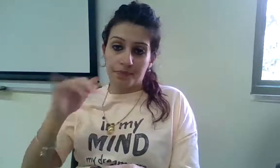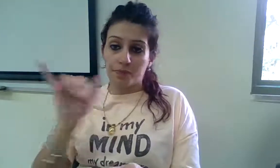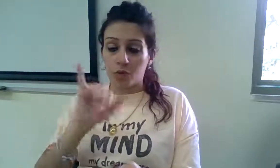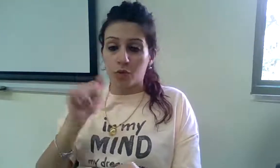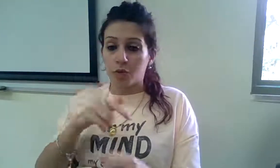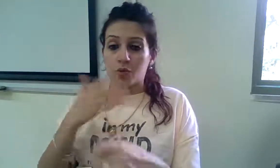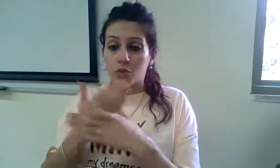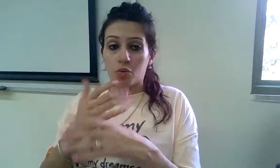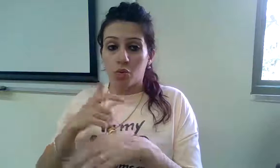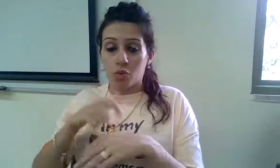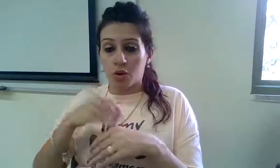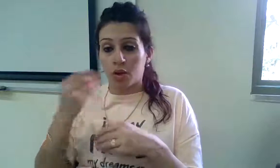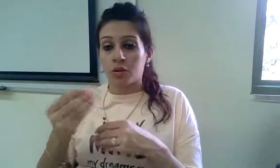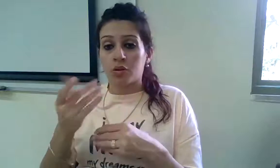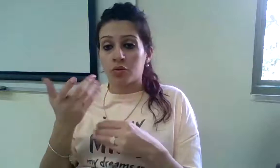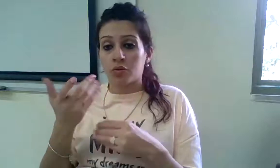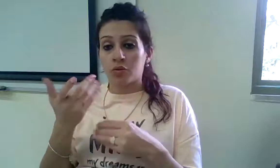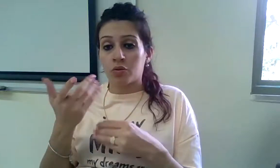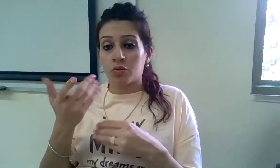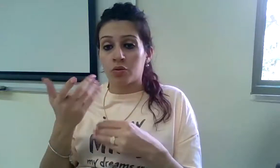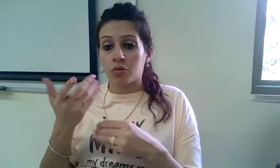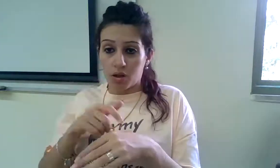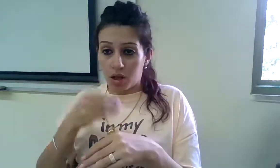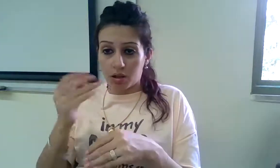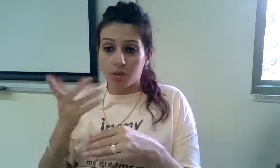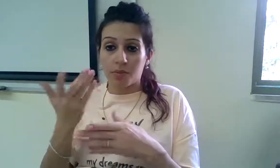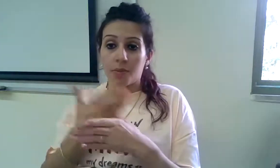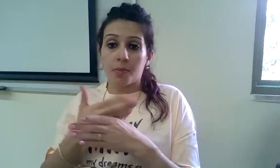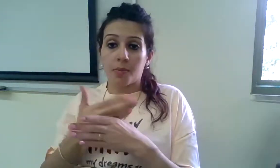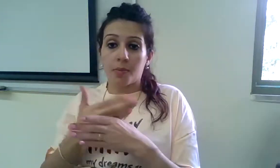لأن السؤال كان كيف يمكنك أن تختبر مستوى تعلم